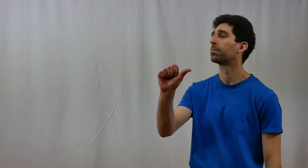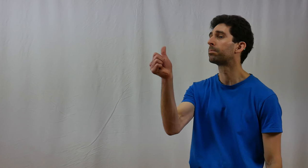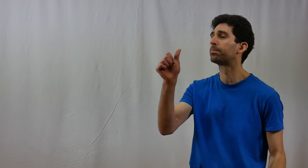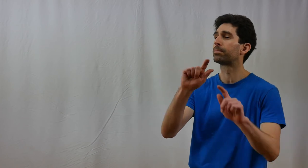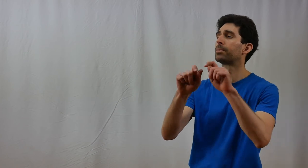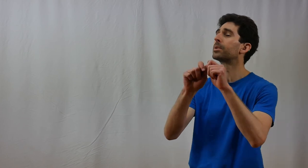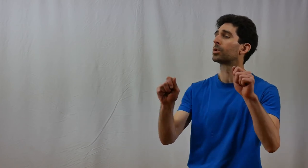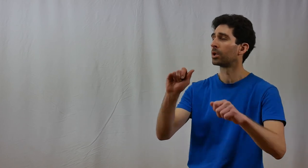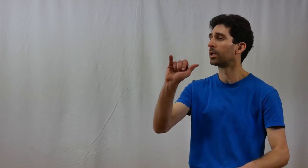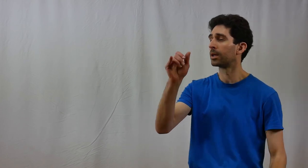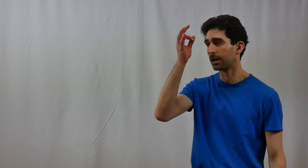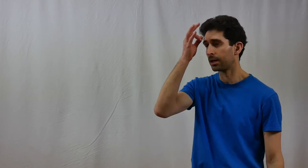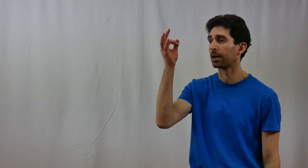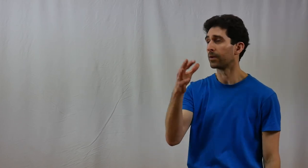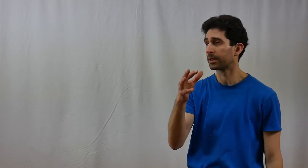Qui a inventé le premier noeud ?